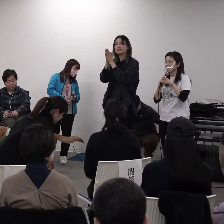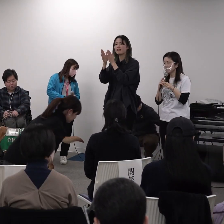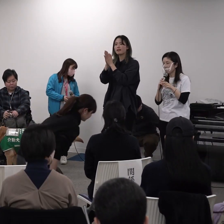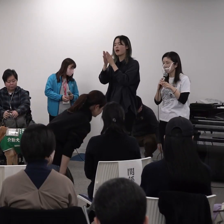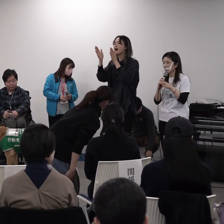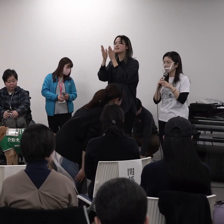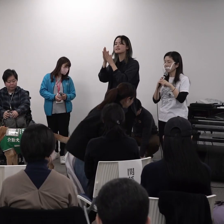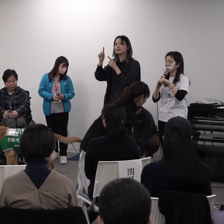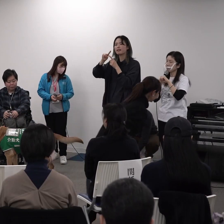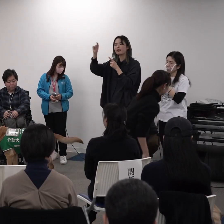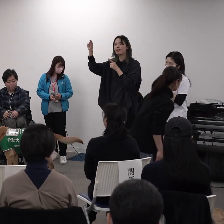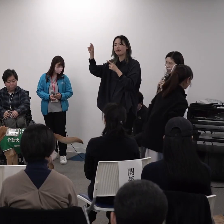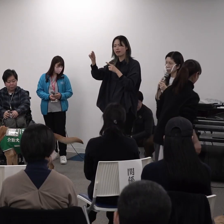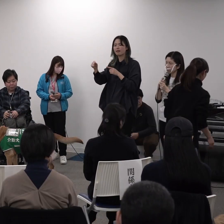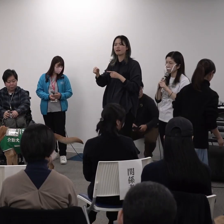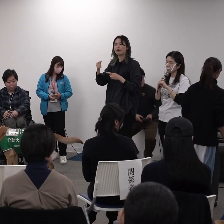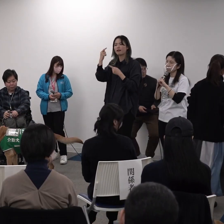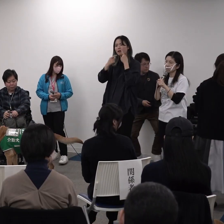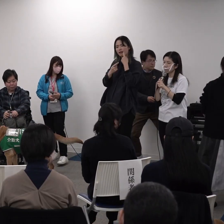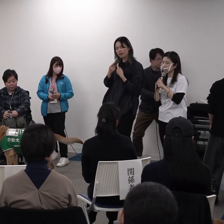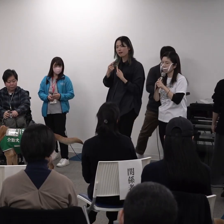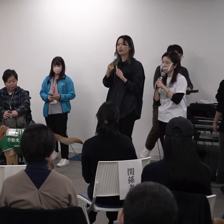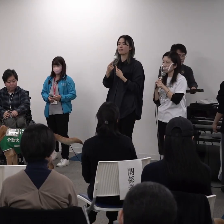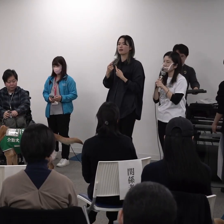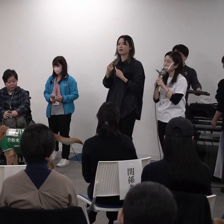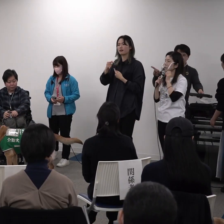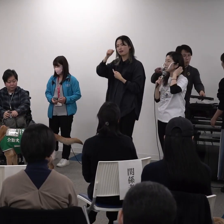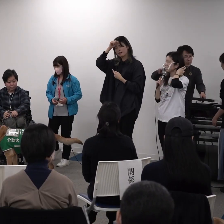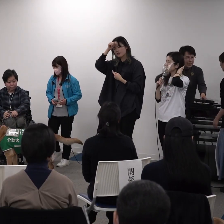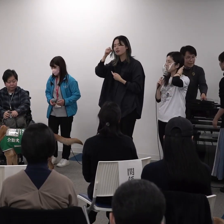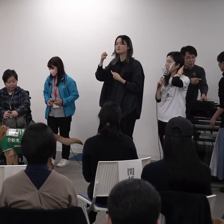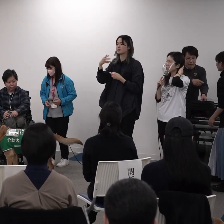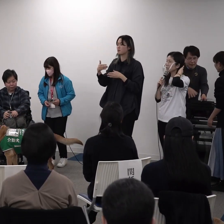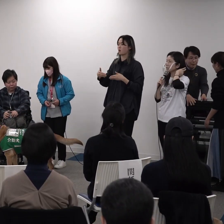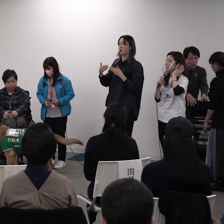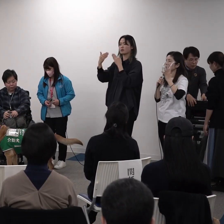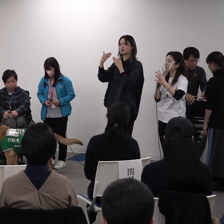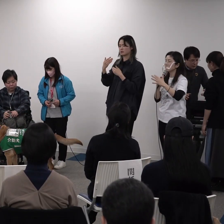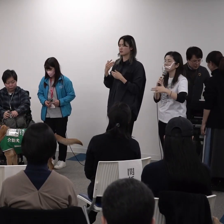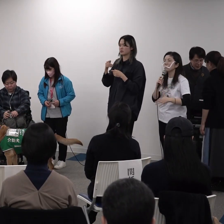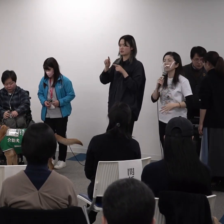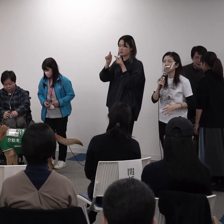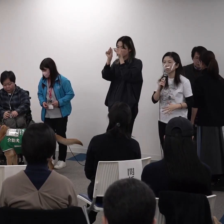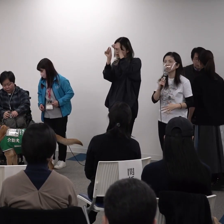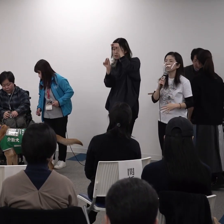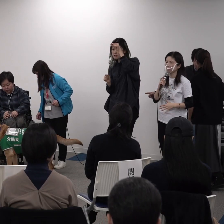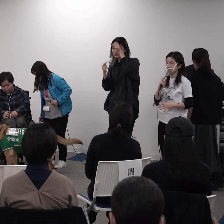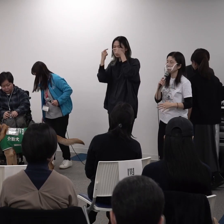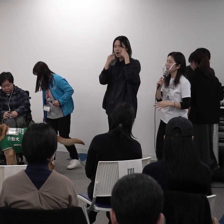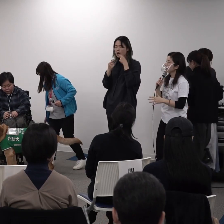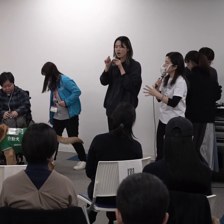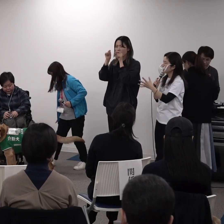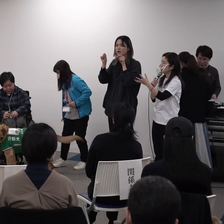事故や病気などで神経が傷ついてしまって そこから先 信号が行かなくなるから